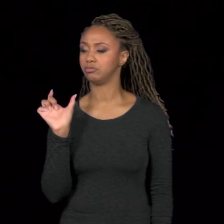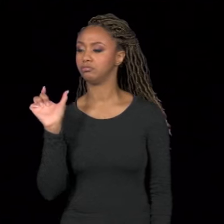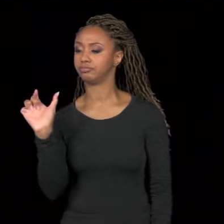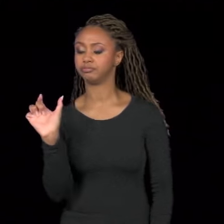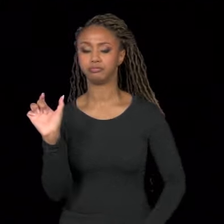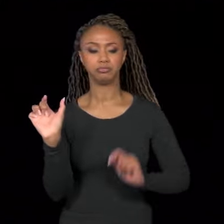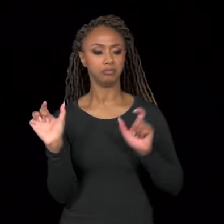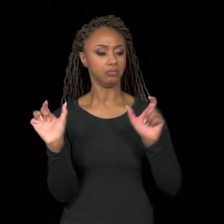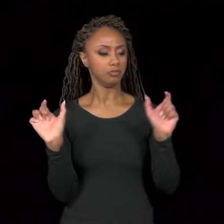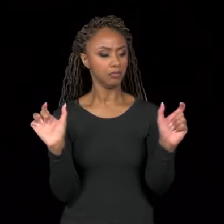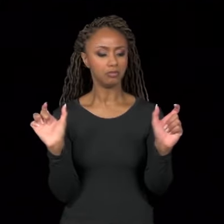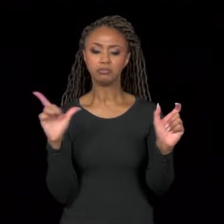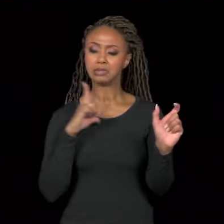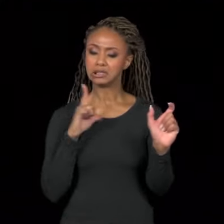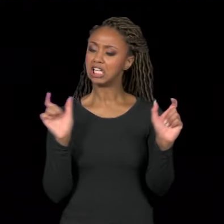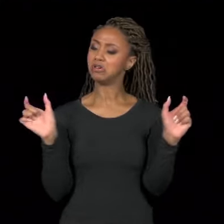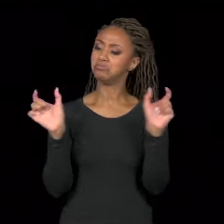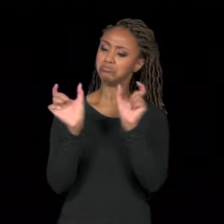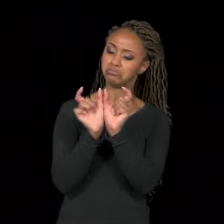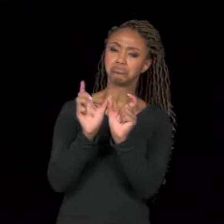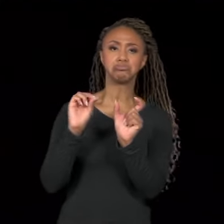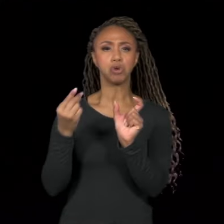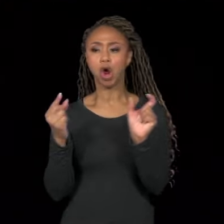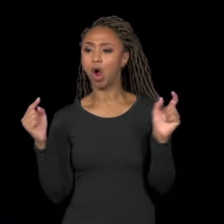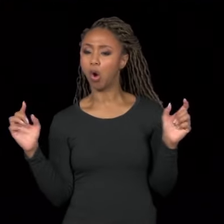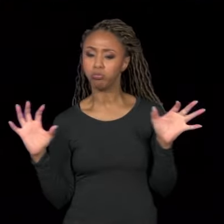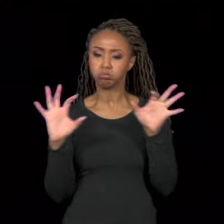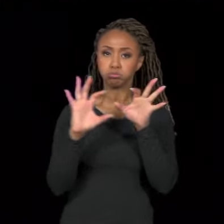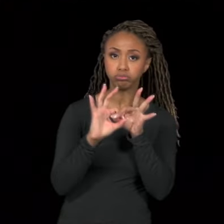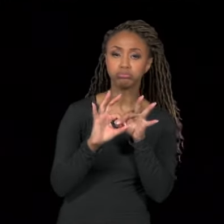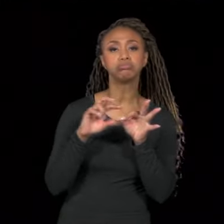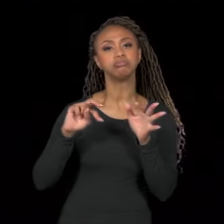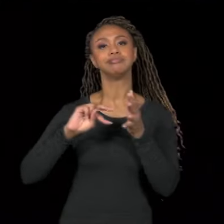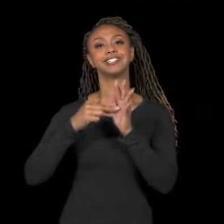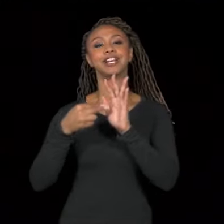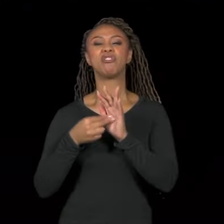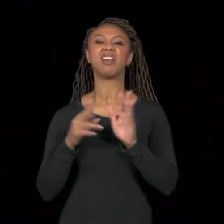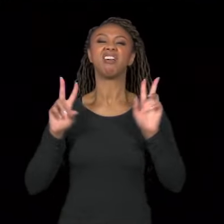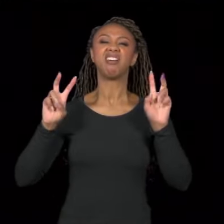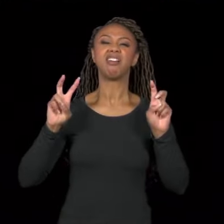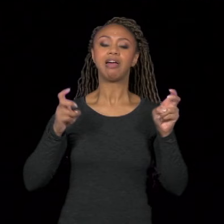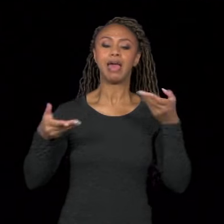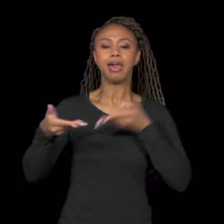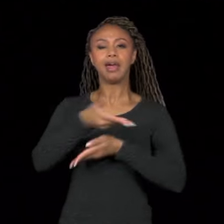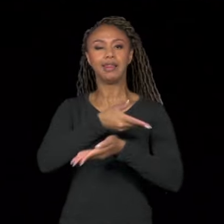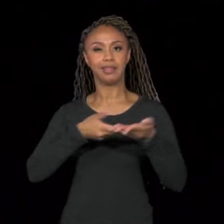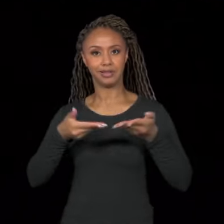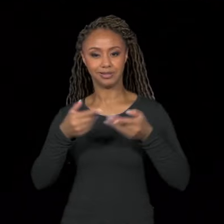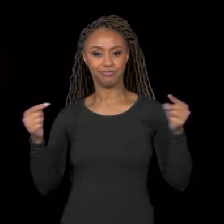ENTÃO ISSO É QUE CARACTERIZA UM RELACIONAMENTO. E AÍ, QUAL QUE É HEURÍSTICA? VOU DAR UMA DICA PARA VOCÊS.